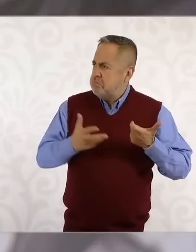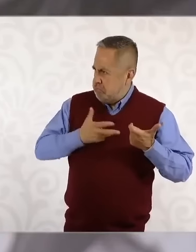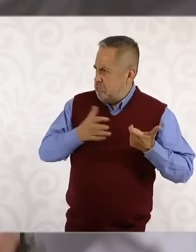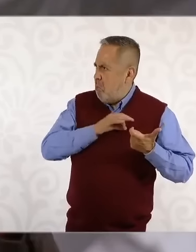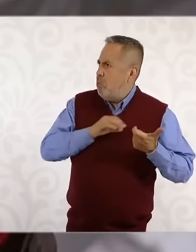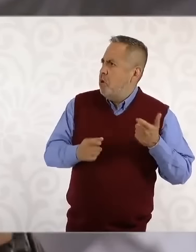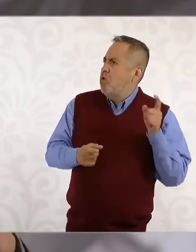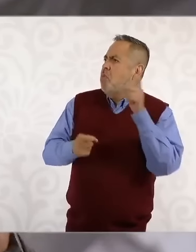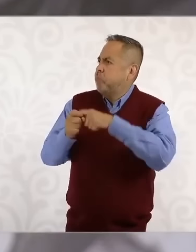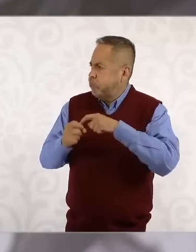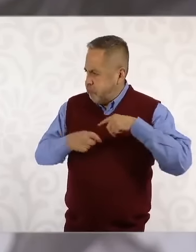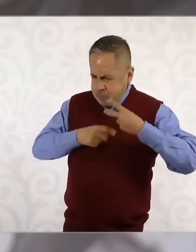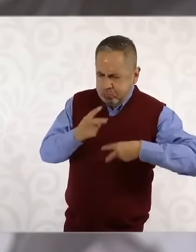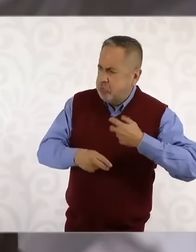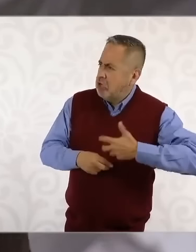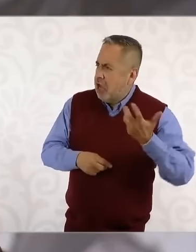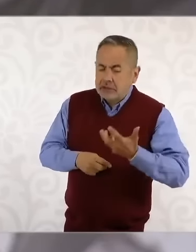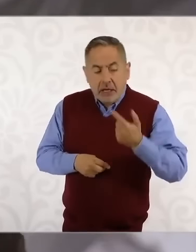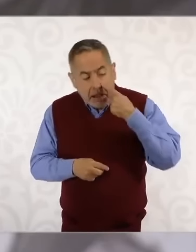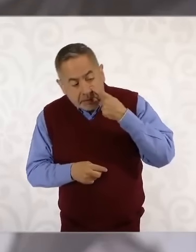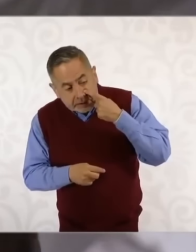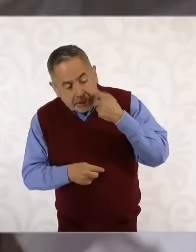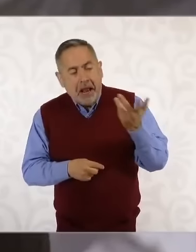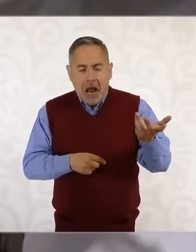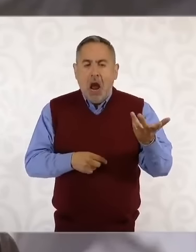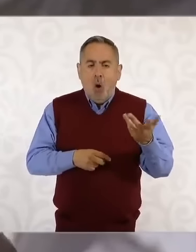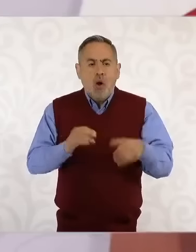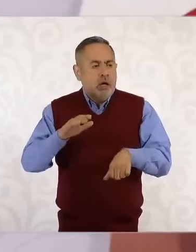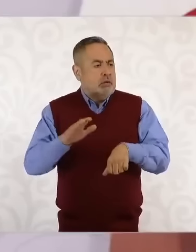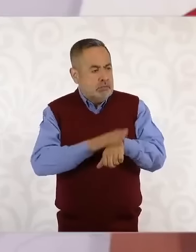llevar a cabo los proyectos y que estos proyectos se puedan realizar de manera inmediata. una vez